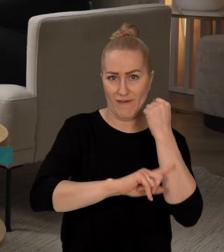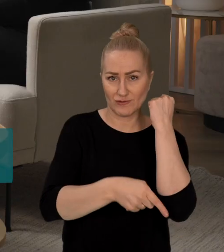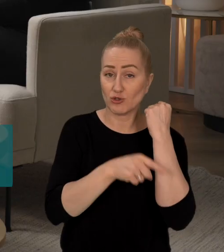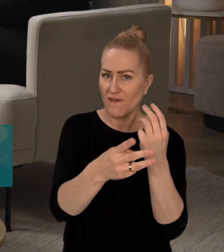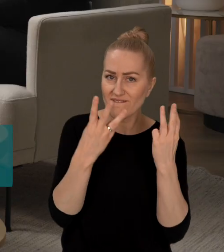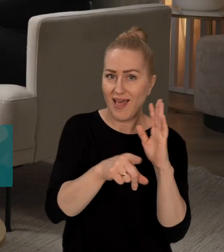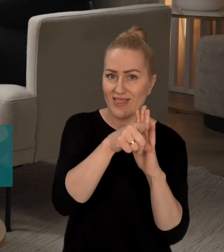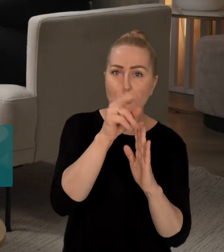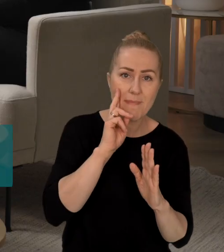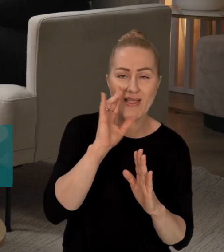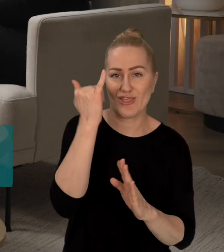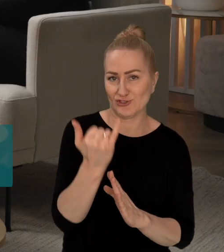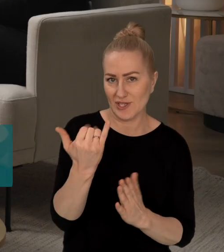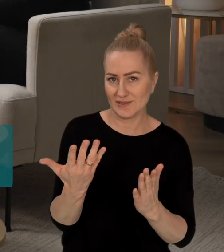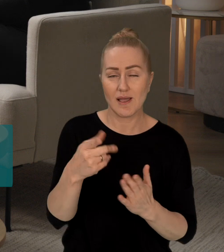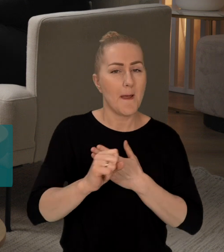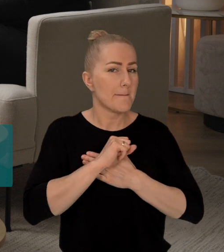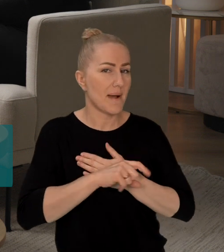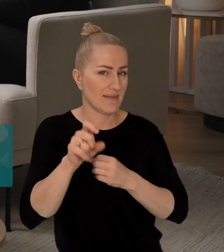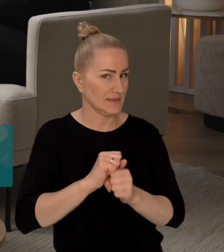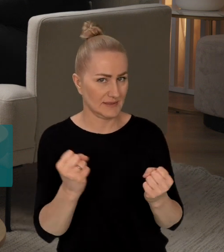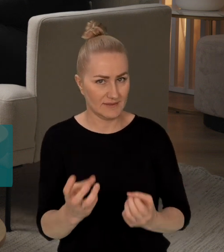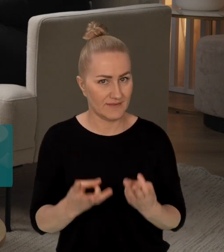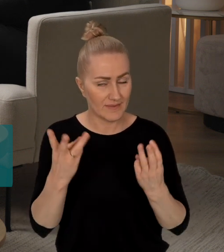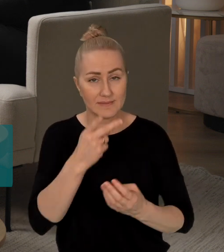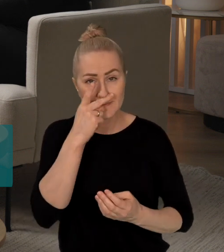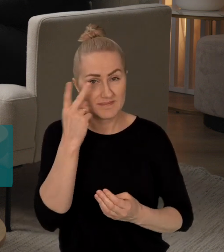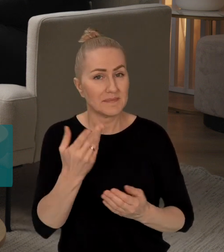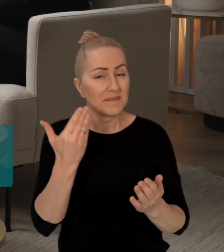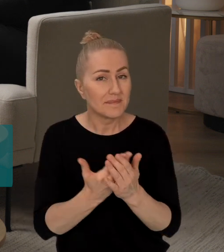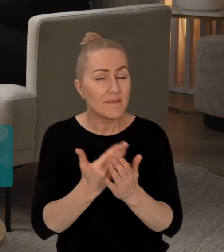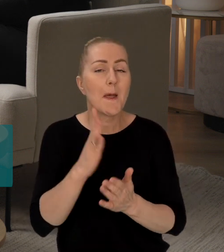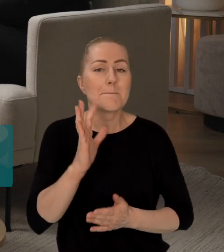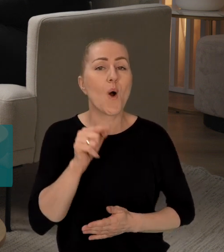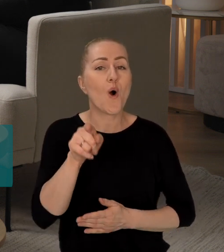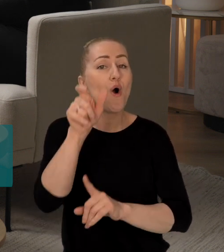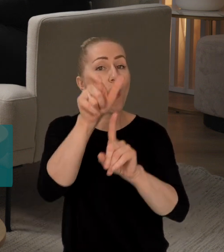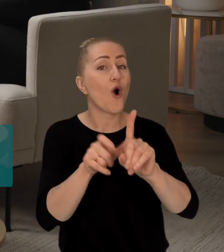Jest to badanie bardzo istotne, gdyż pacjentka będąca w ciąży czasami odwiedza